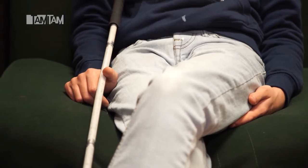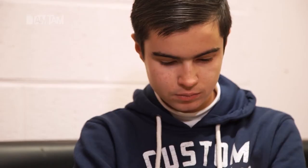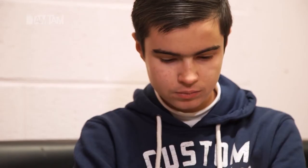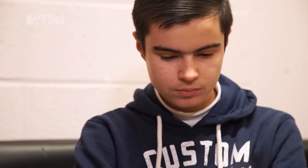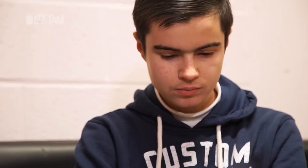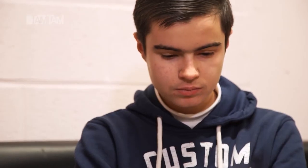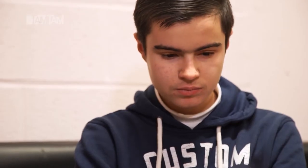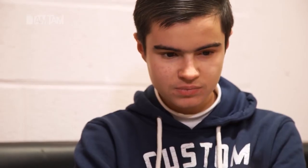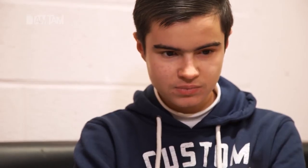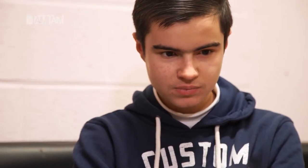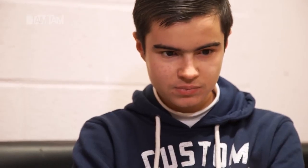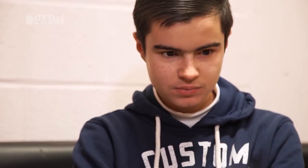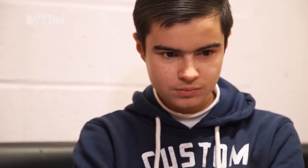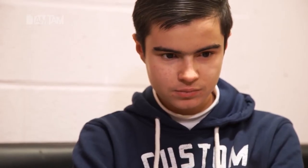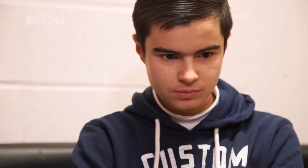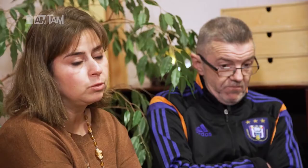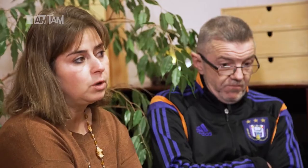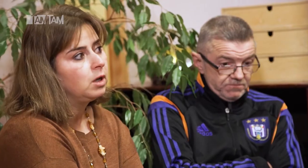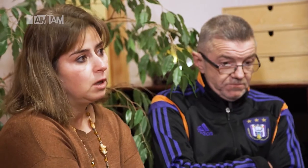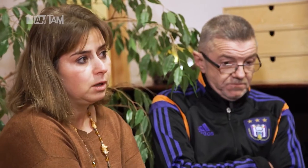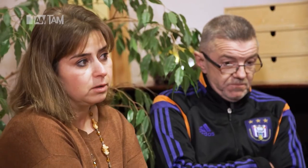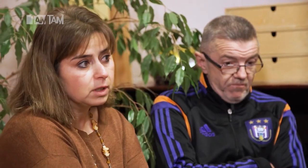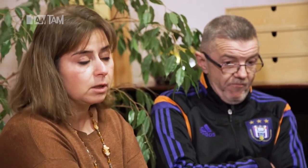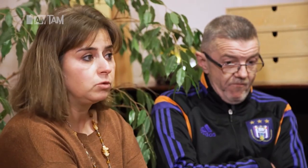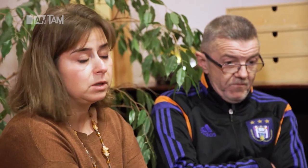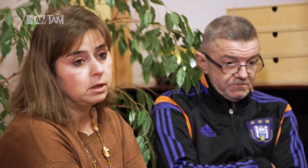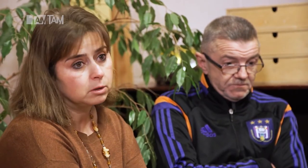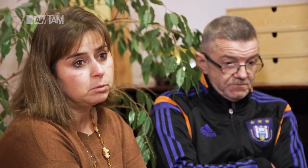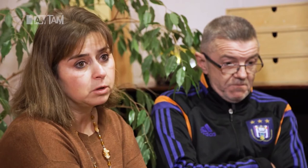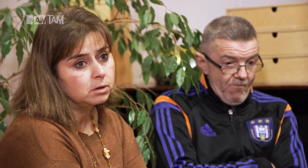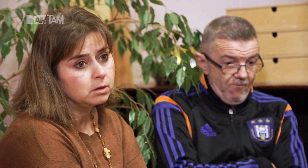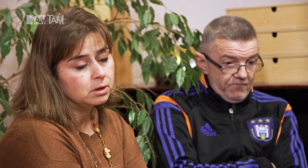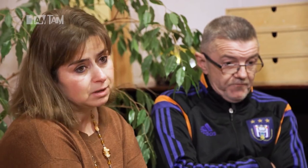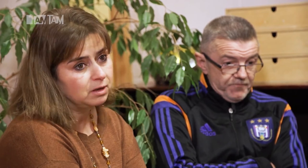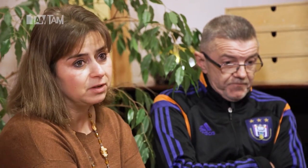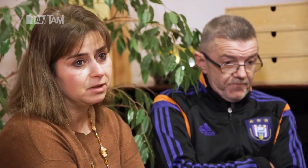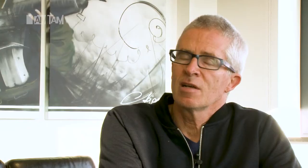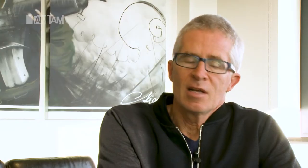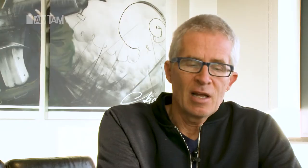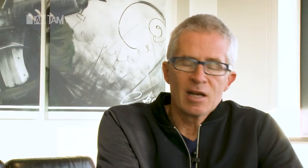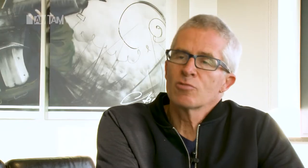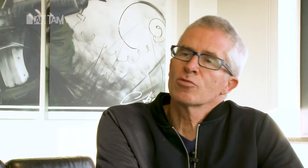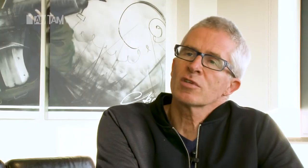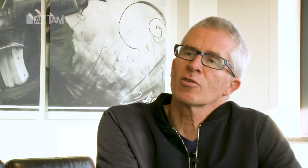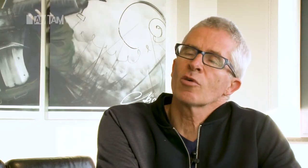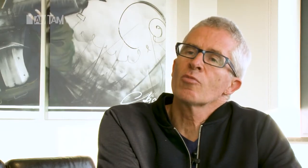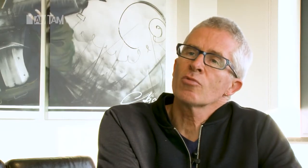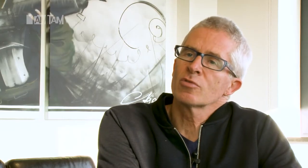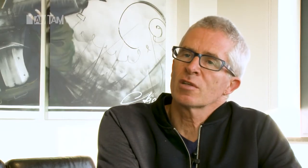rejoint l'enseignement ordinaire avec une aide particulière d'un enseignant de l'enseignement spécialisé. L'inclusion, c'est encore mieux c'est encore un stade supplémentaire.